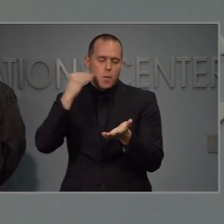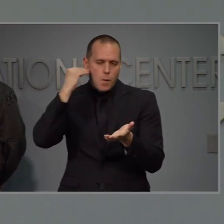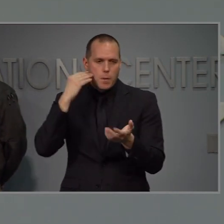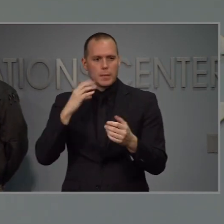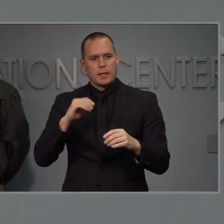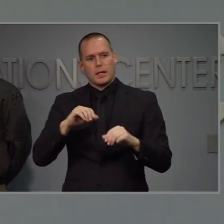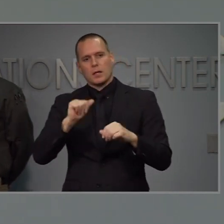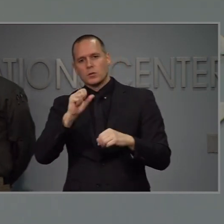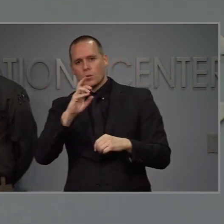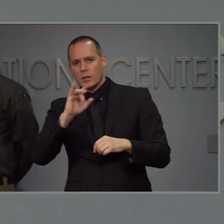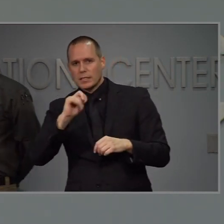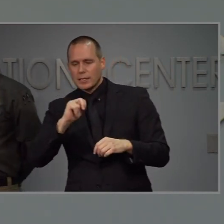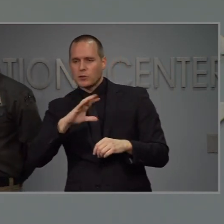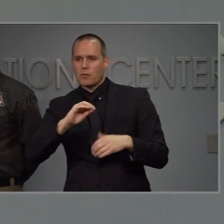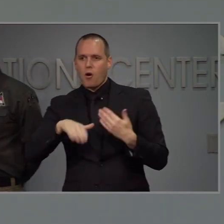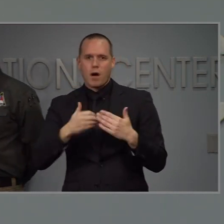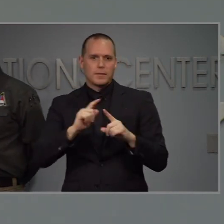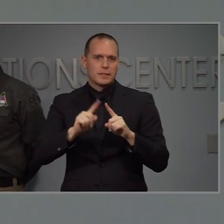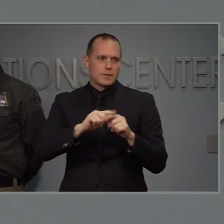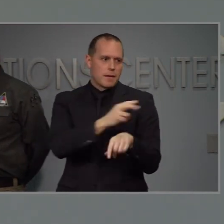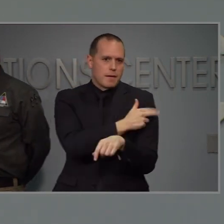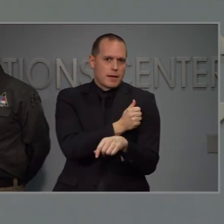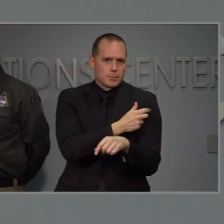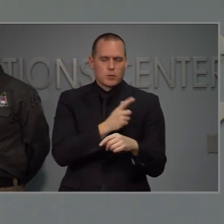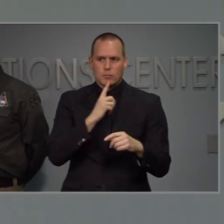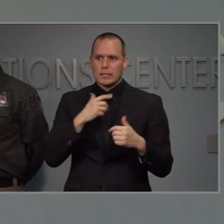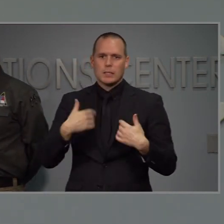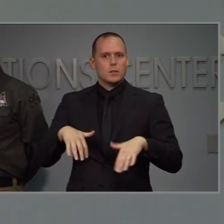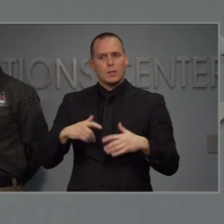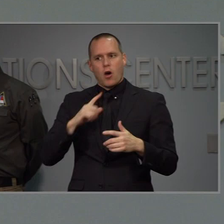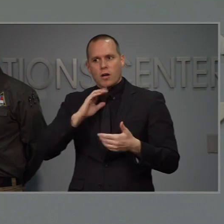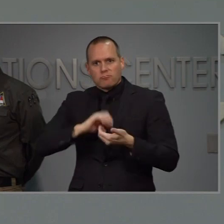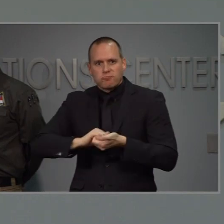muy buena alianza con los asilos y con la sucesión de